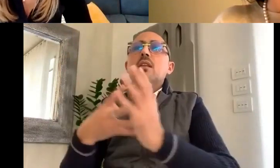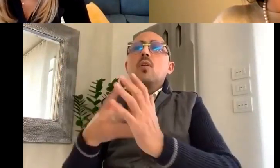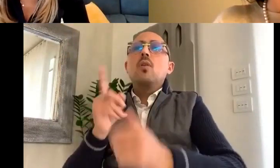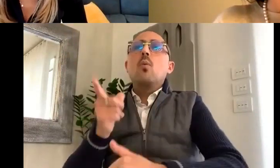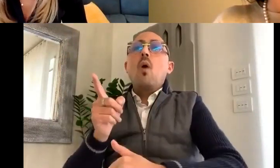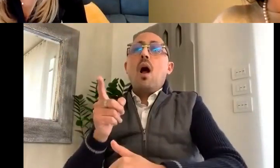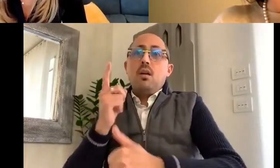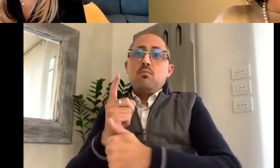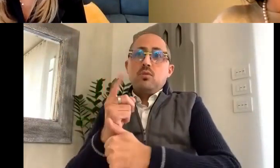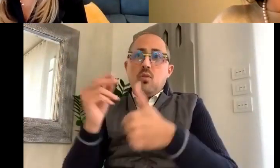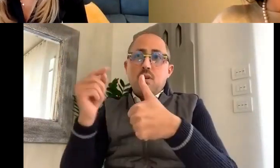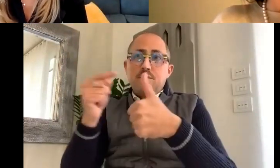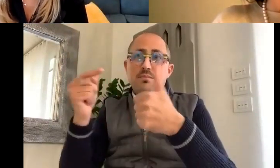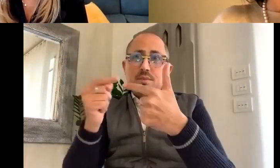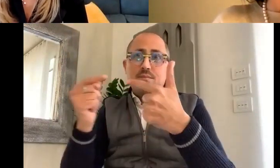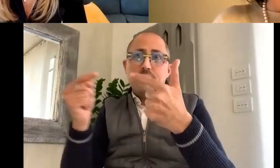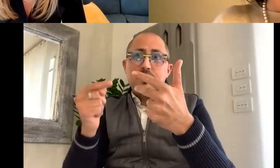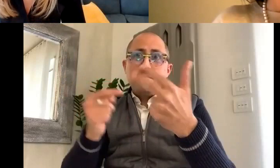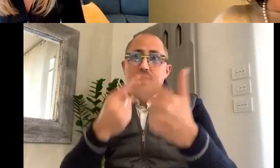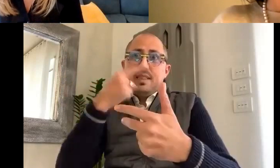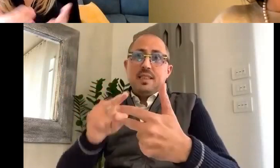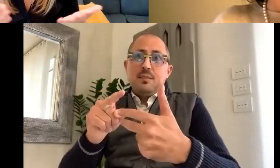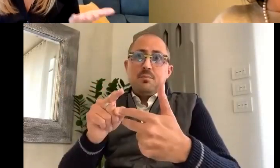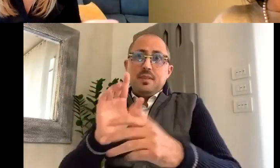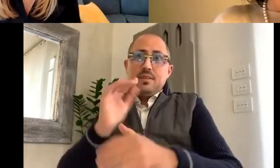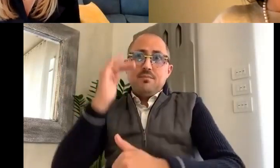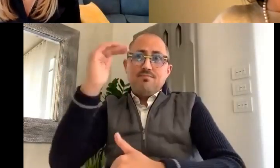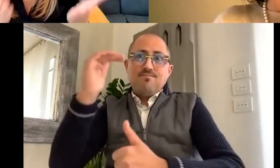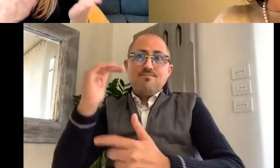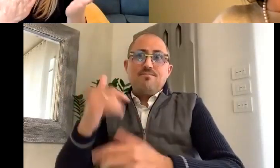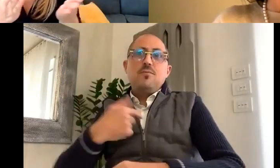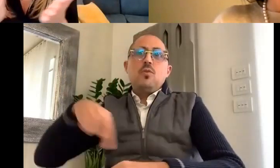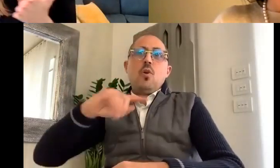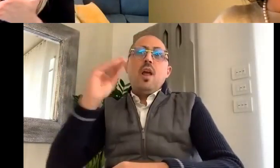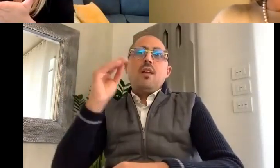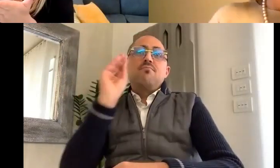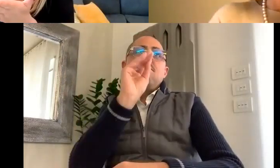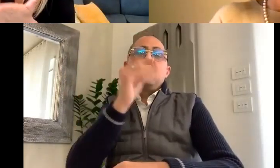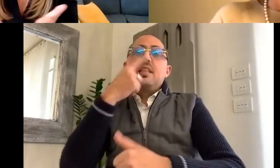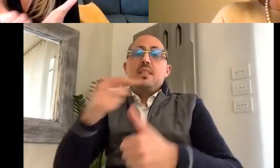Italia dei sordi è questa, bisogna vedere le tipologie di sordità e